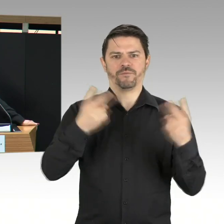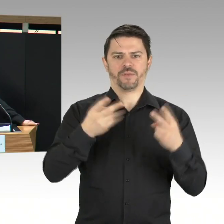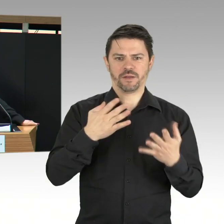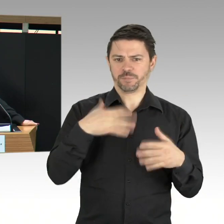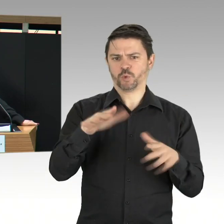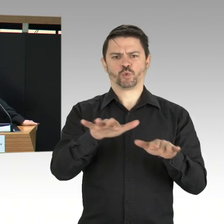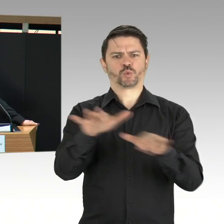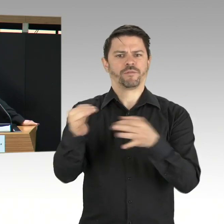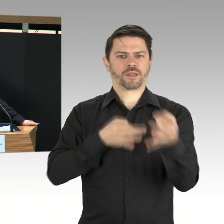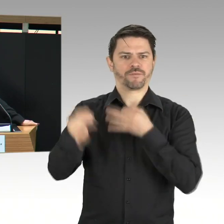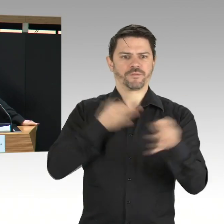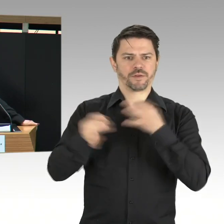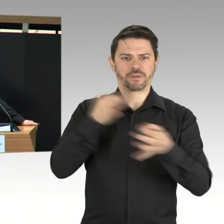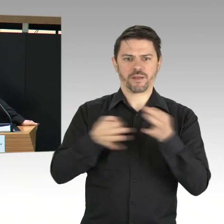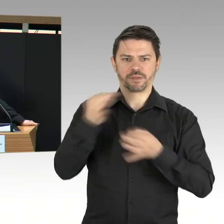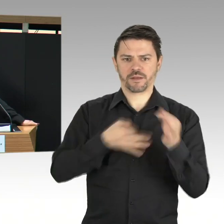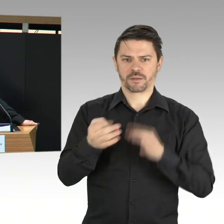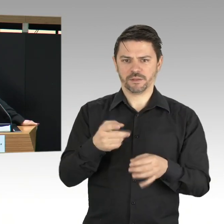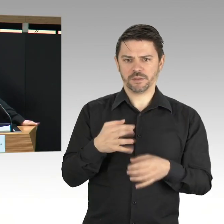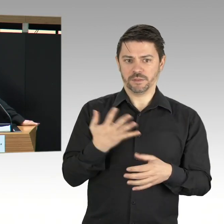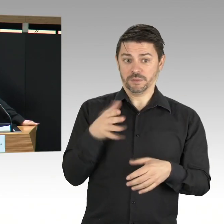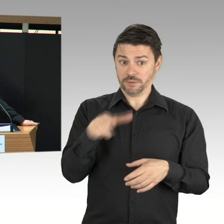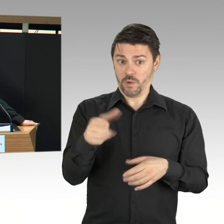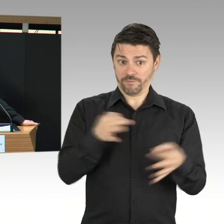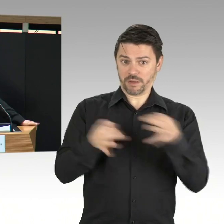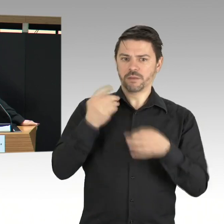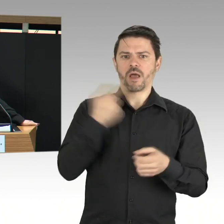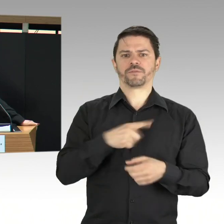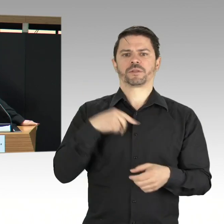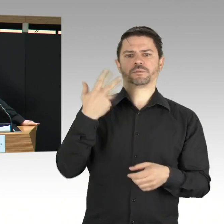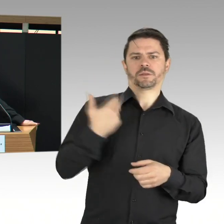zu den kostenlosen Mieterberatungen gehen, dass die Mieterinnen und Mieter auch bei Anfragen